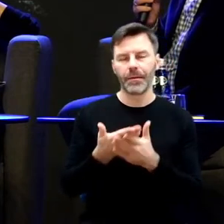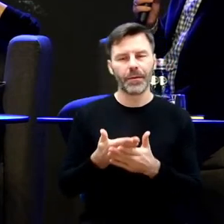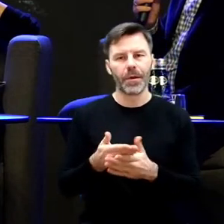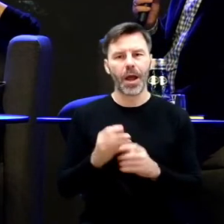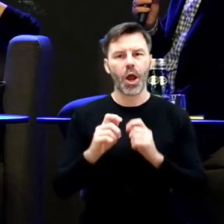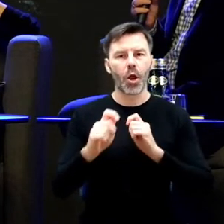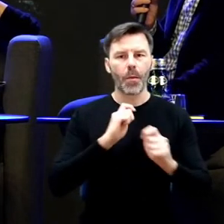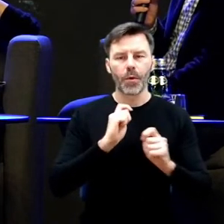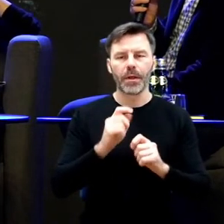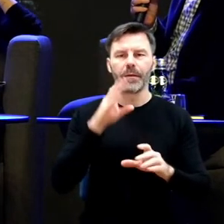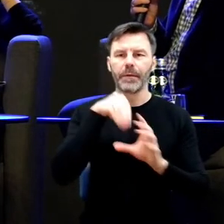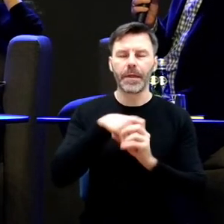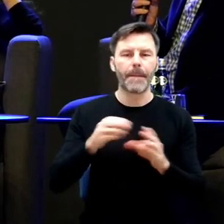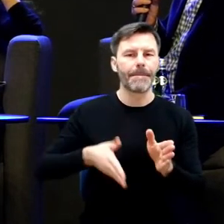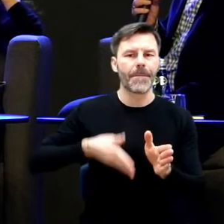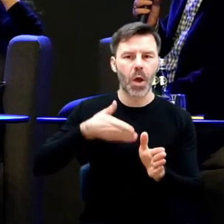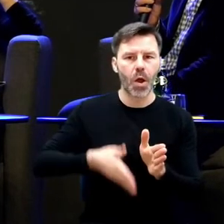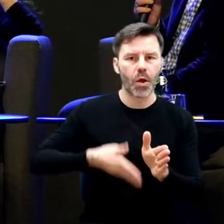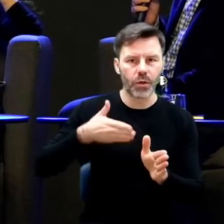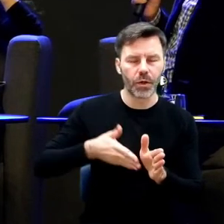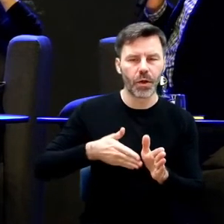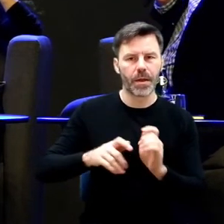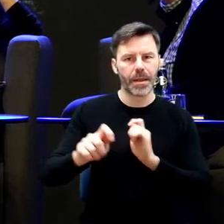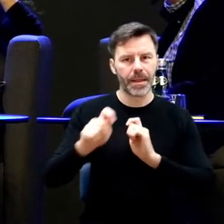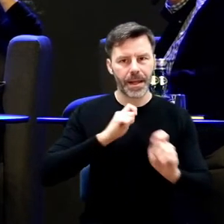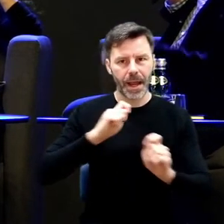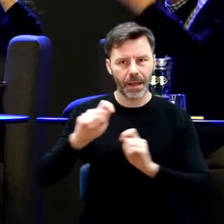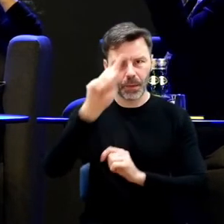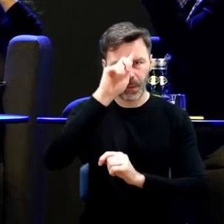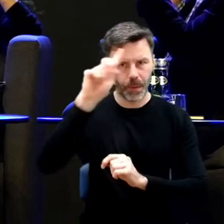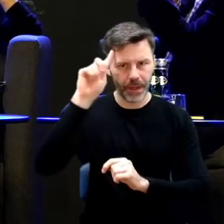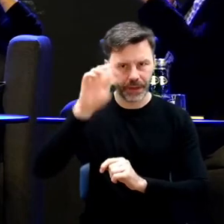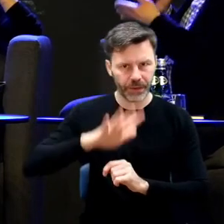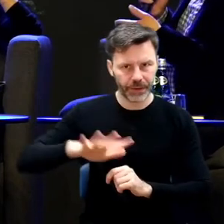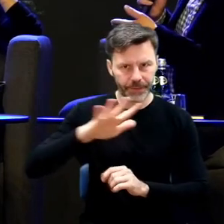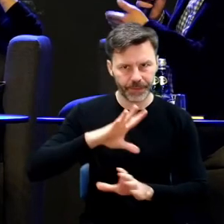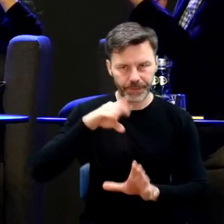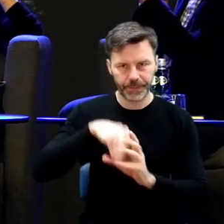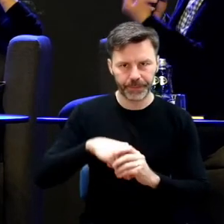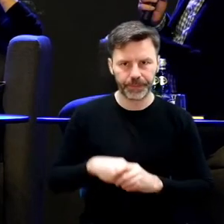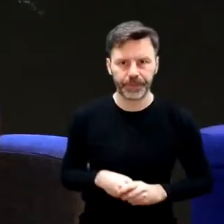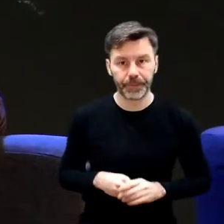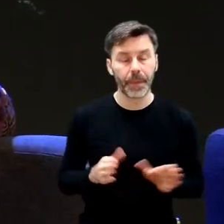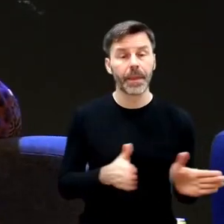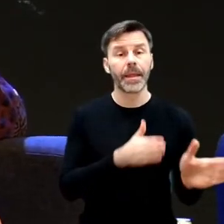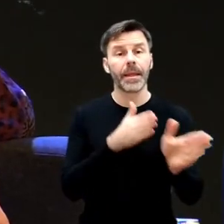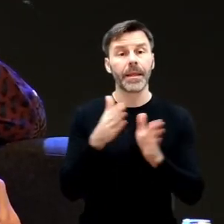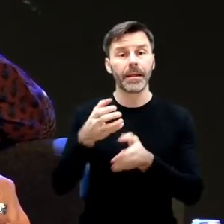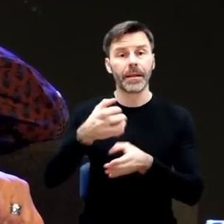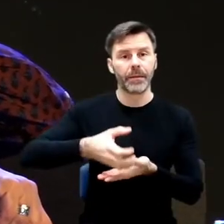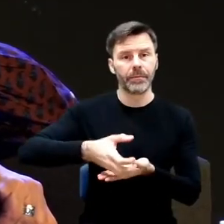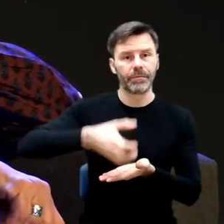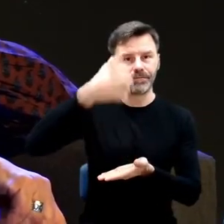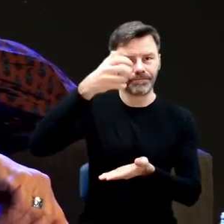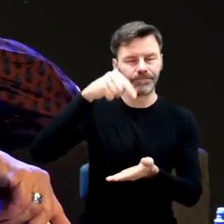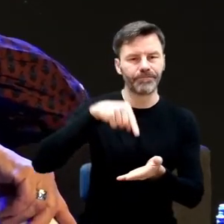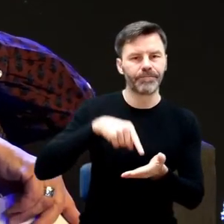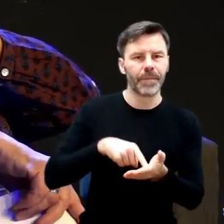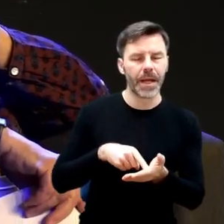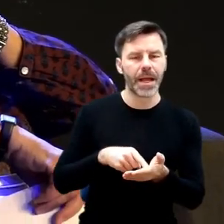o systemie transportu publicznego. Jakość usług, tutaj wyszczególniliśmy w szczególności edukację i zdrowie.